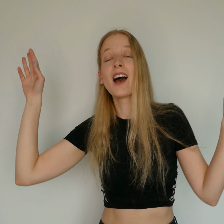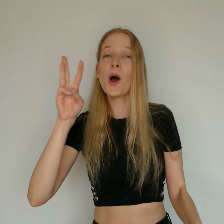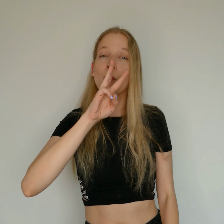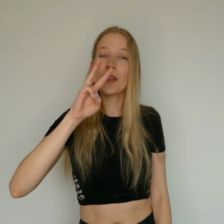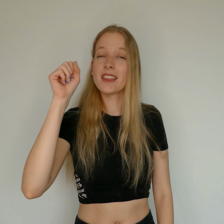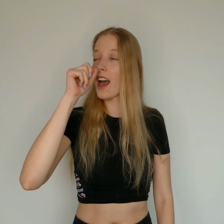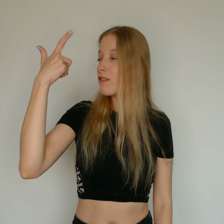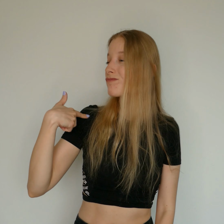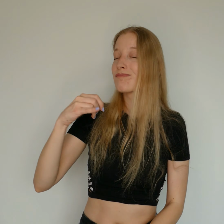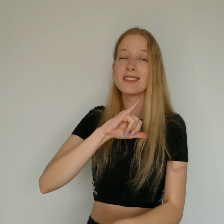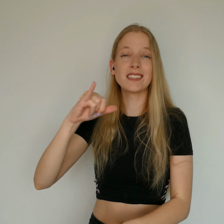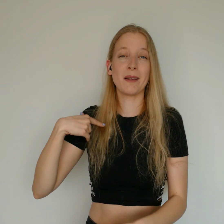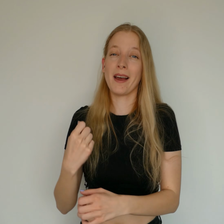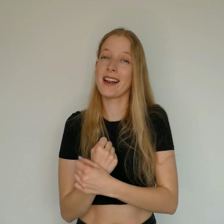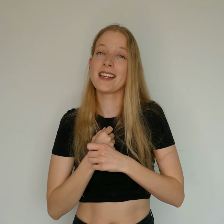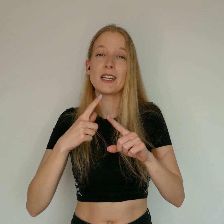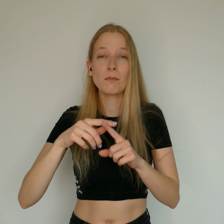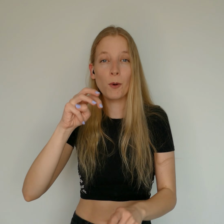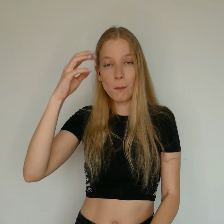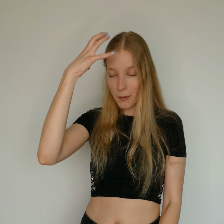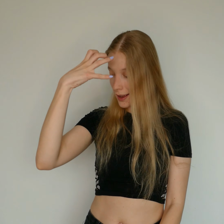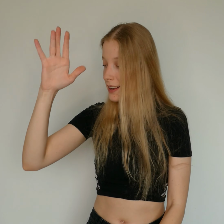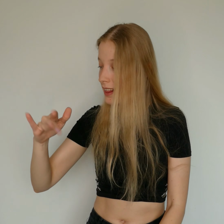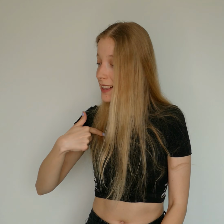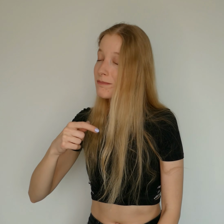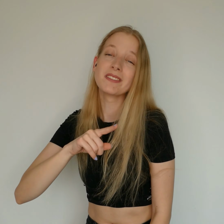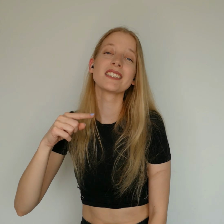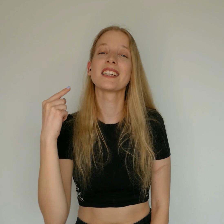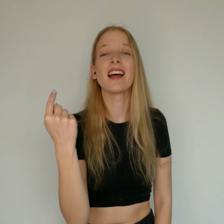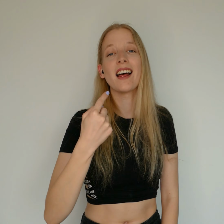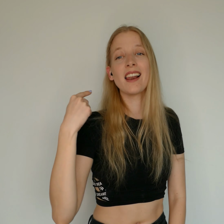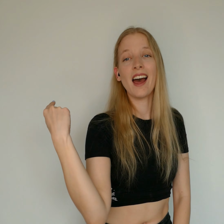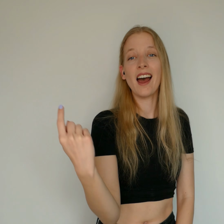Whitney wird mich immer lieben Und Michael lässt uns nich' allein